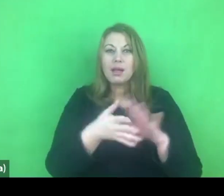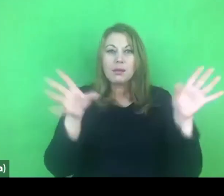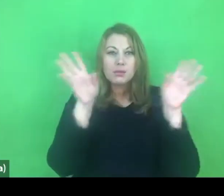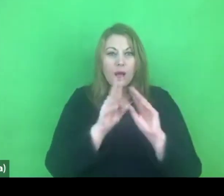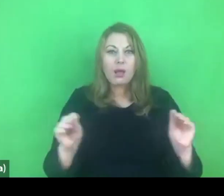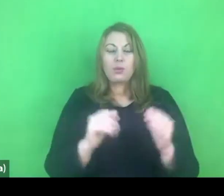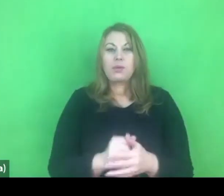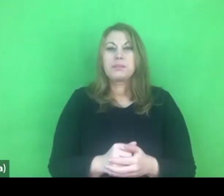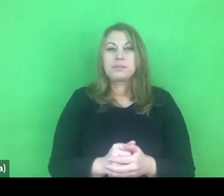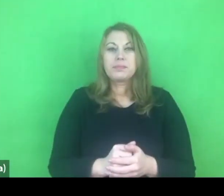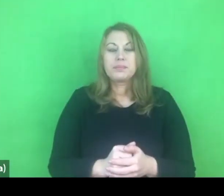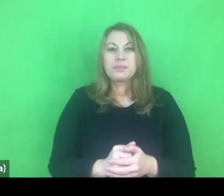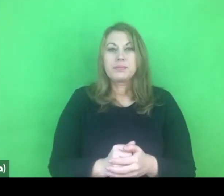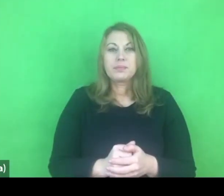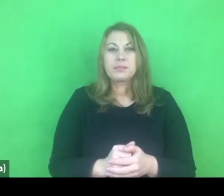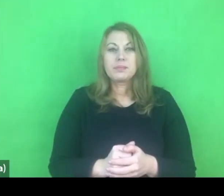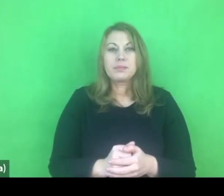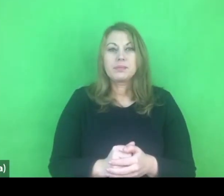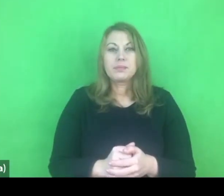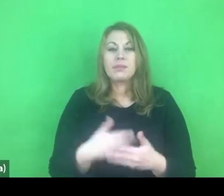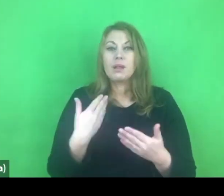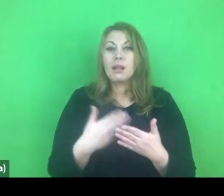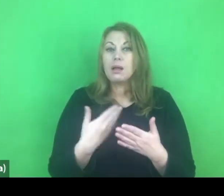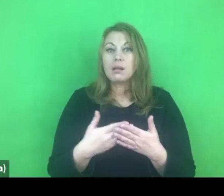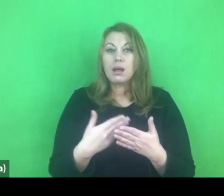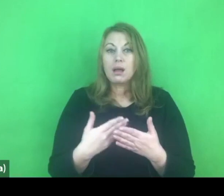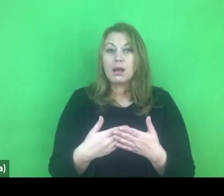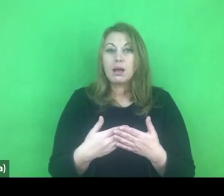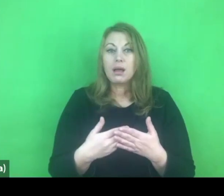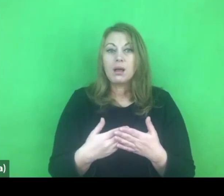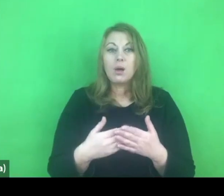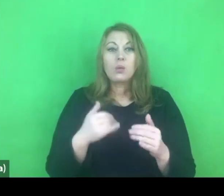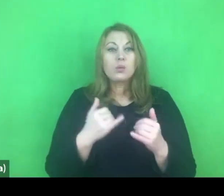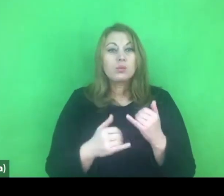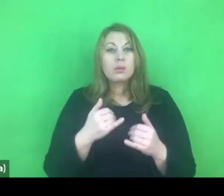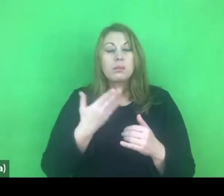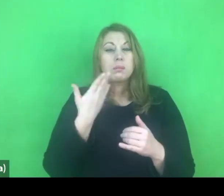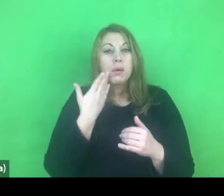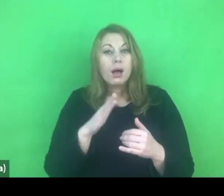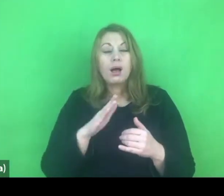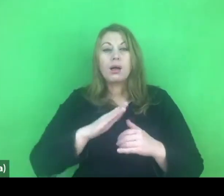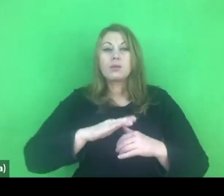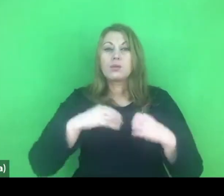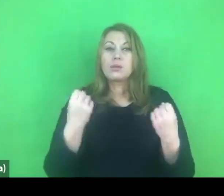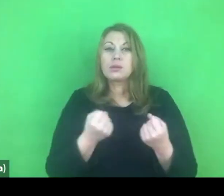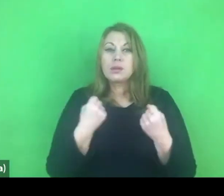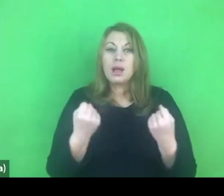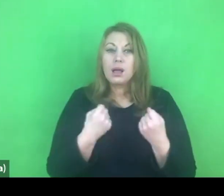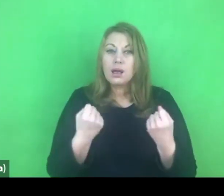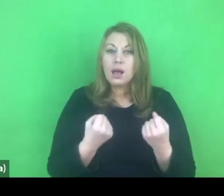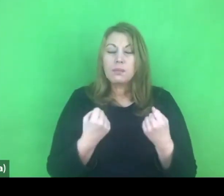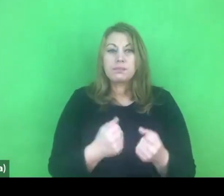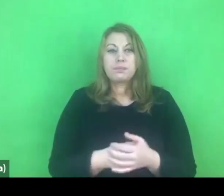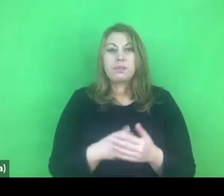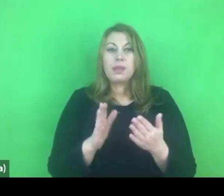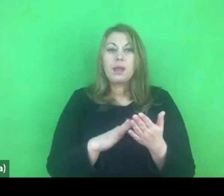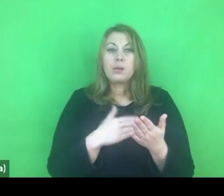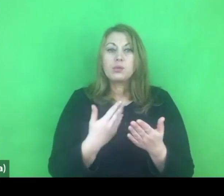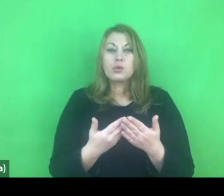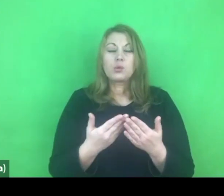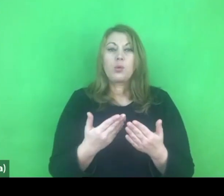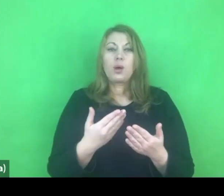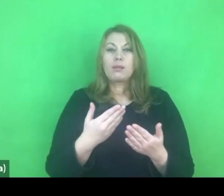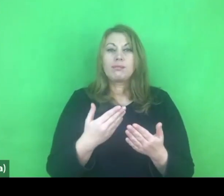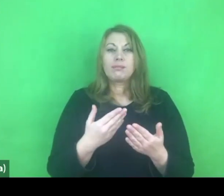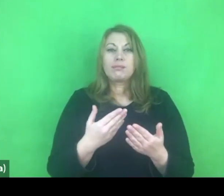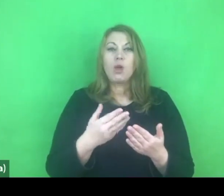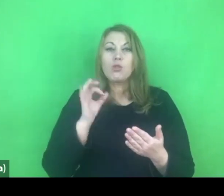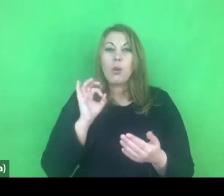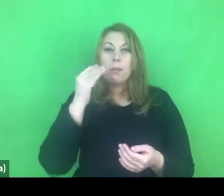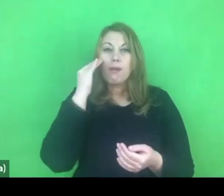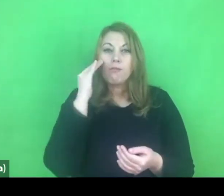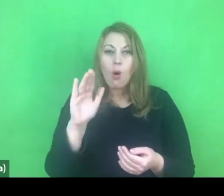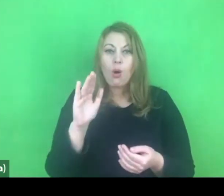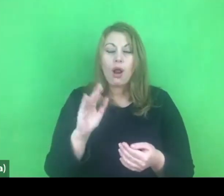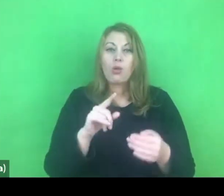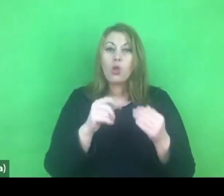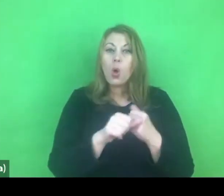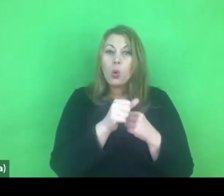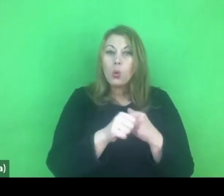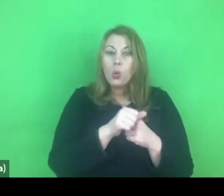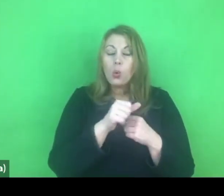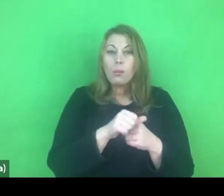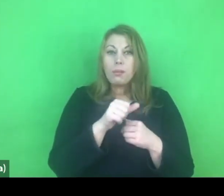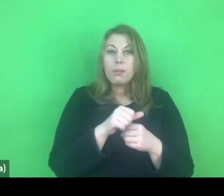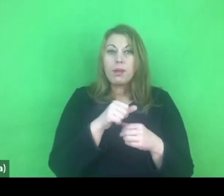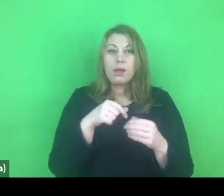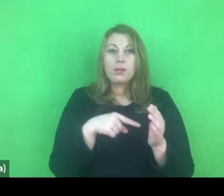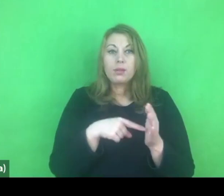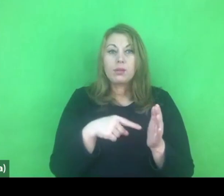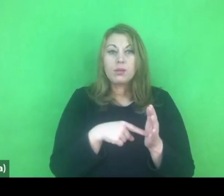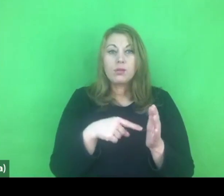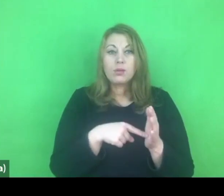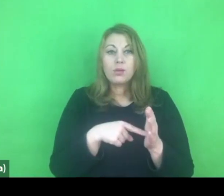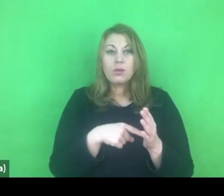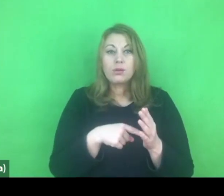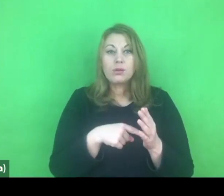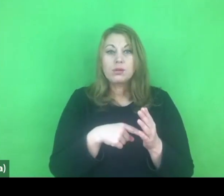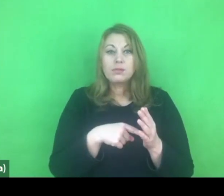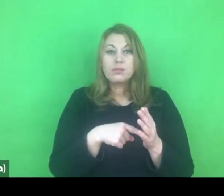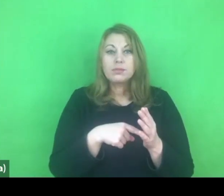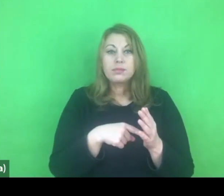Myślę, że gdybyśmy się bardzo postarali, a bardziej chodzi mi o dobrą wolę, to w tym dokumencie znaleźlibyśmy też dużo pożytecznych wytycznych, wskazówek